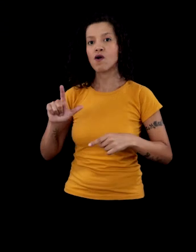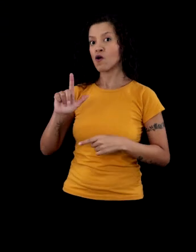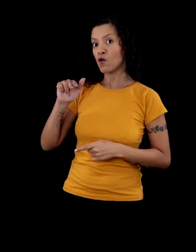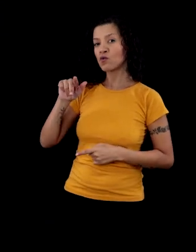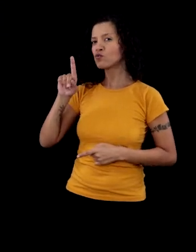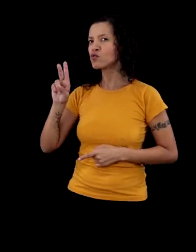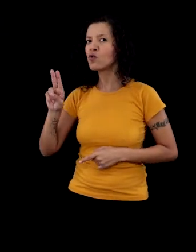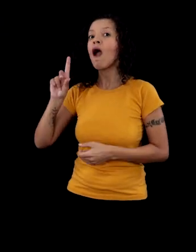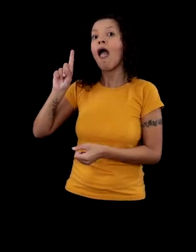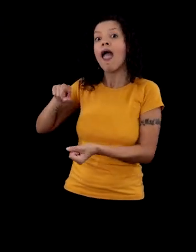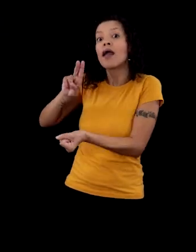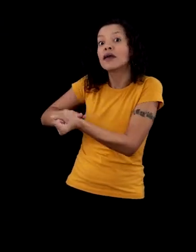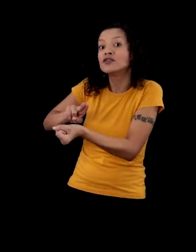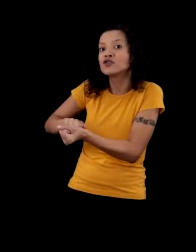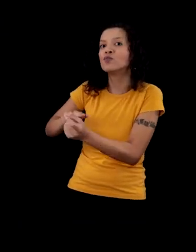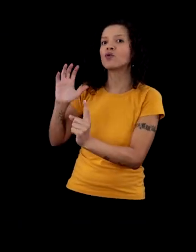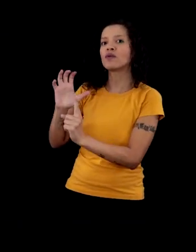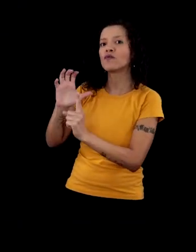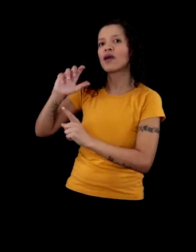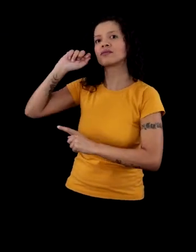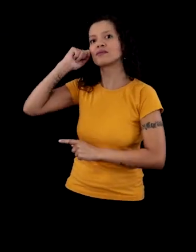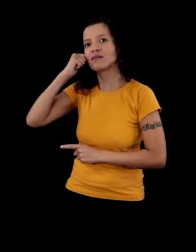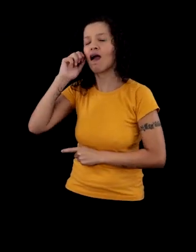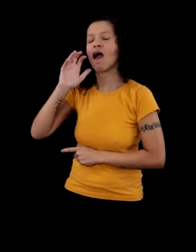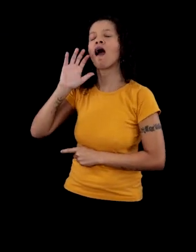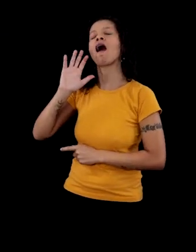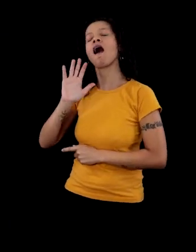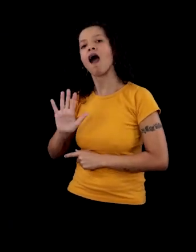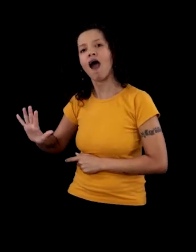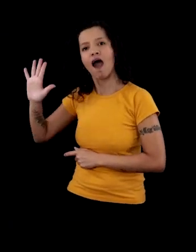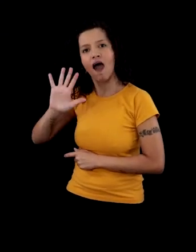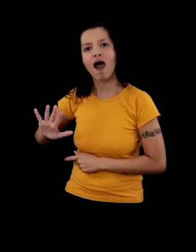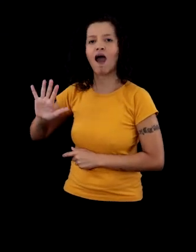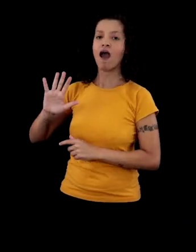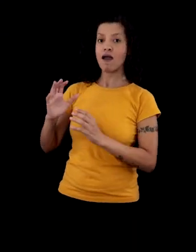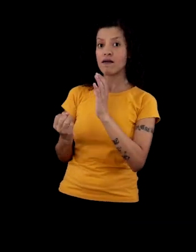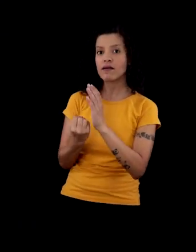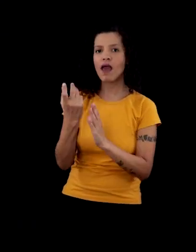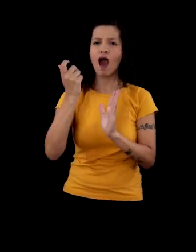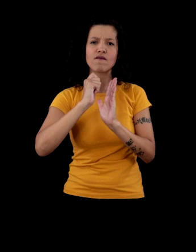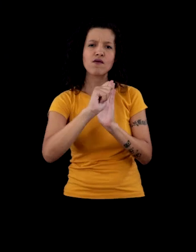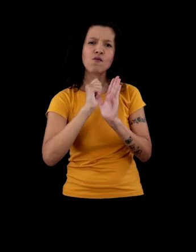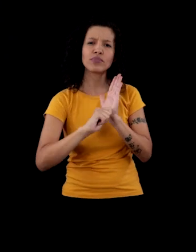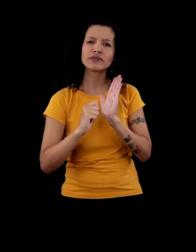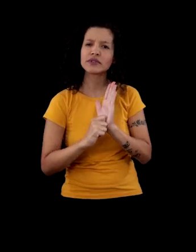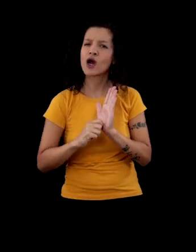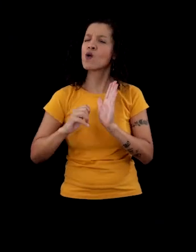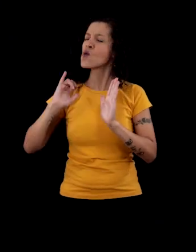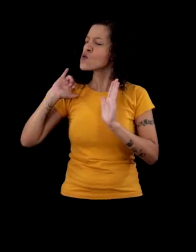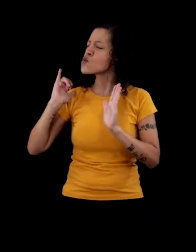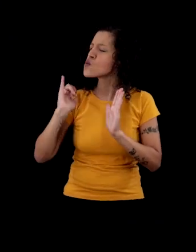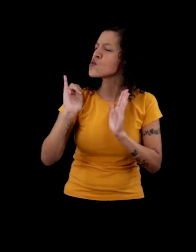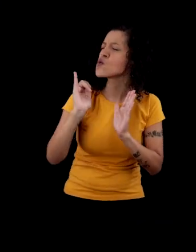Falava do lundu, que veio dos negros e tudo mais e apresentava ali uma composição falando de tudo isso